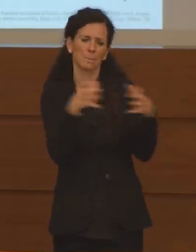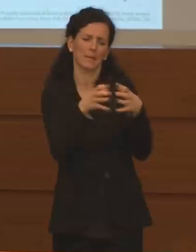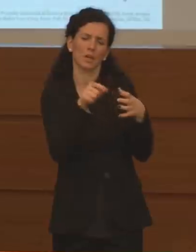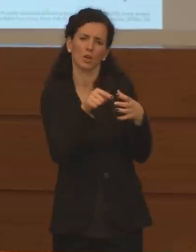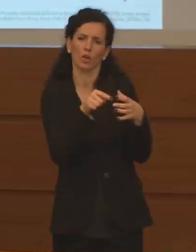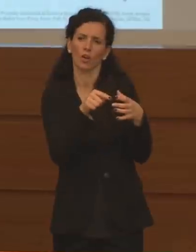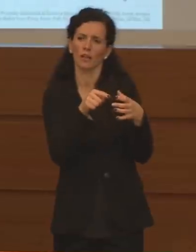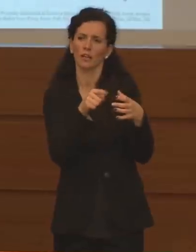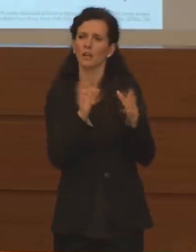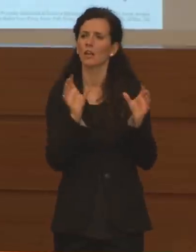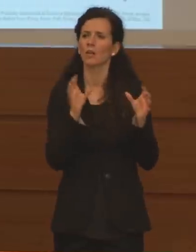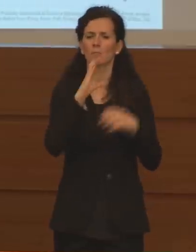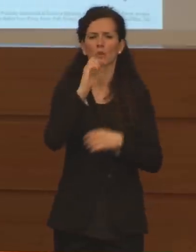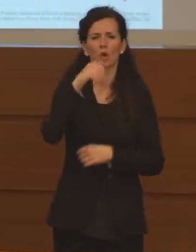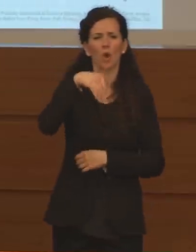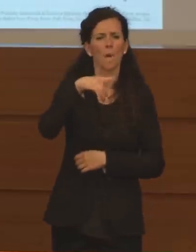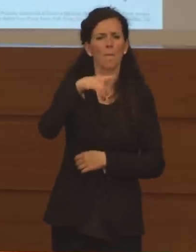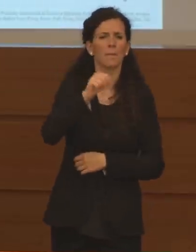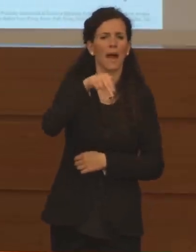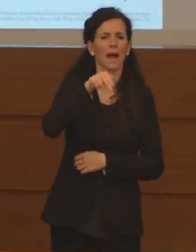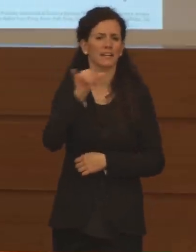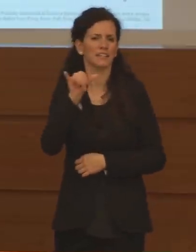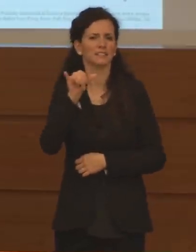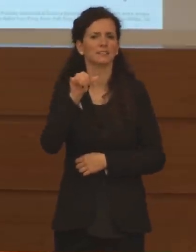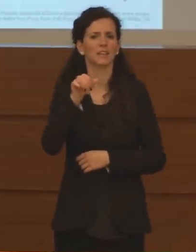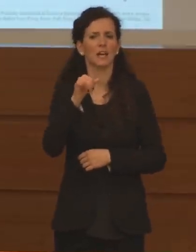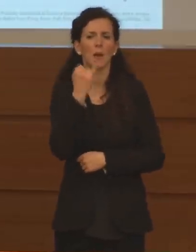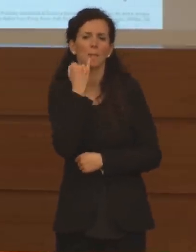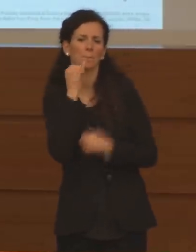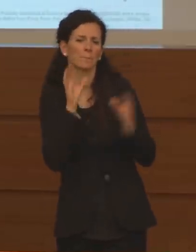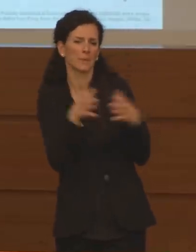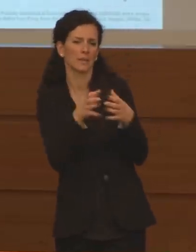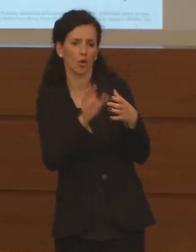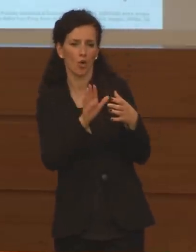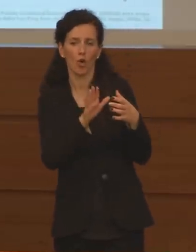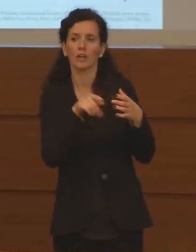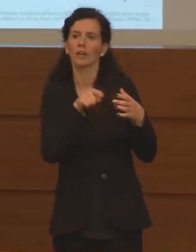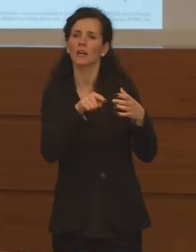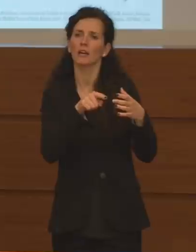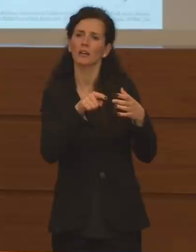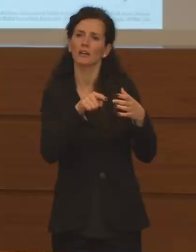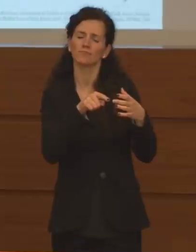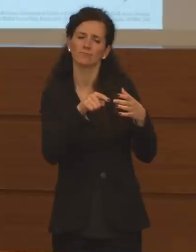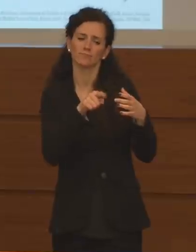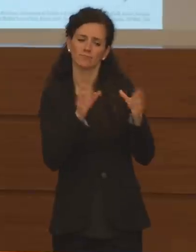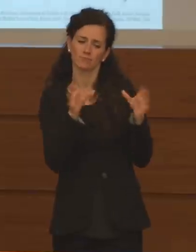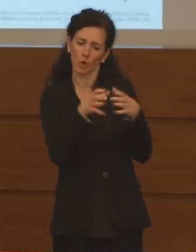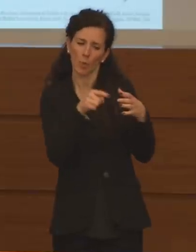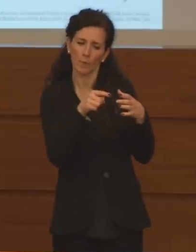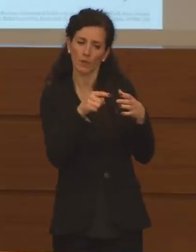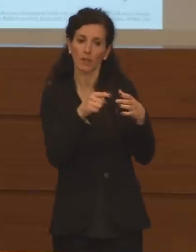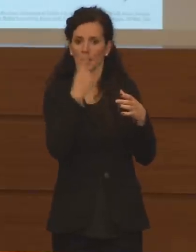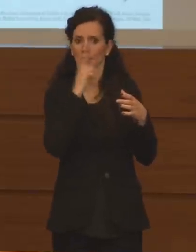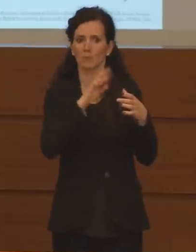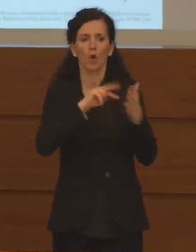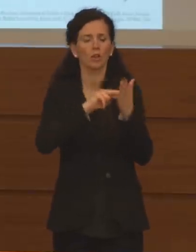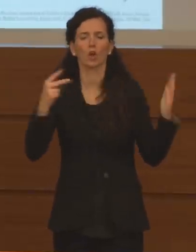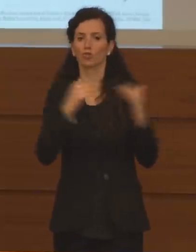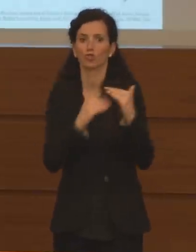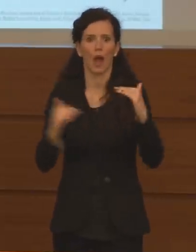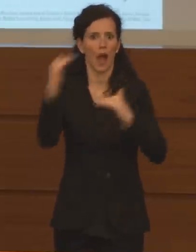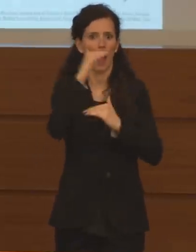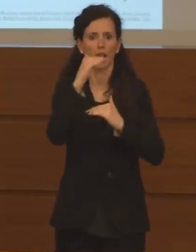company minori che però hanno alta tecnologia e sono americani.